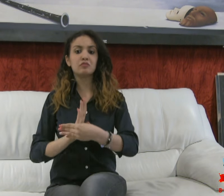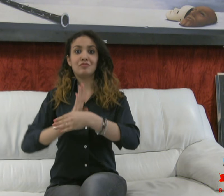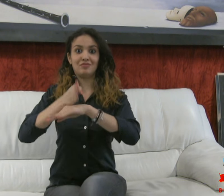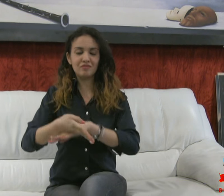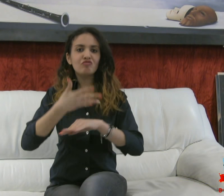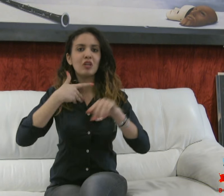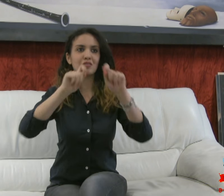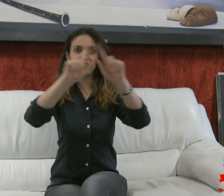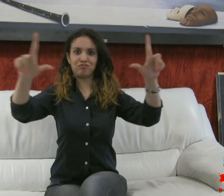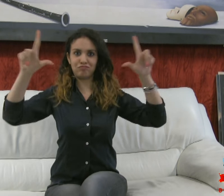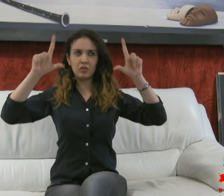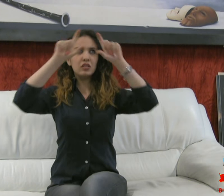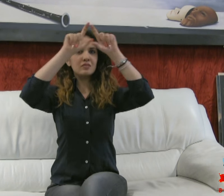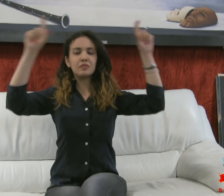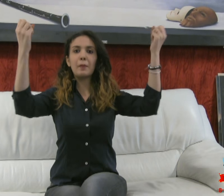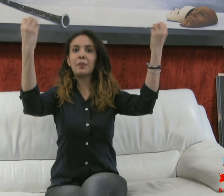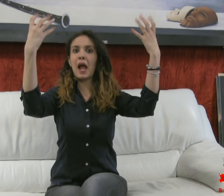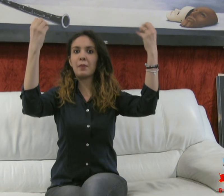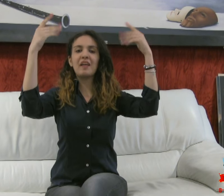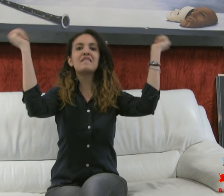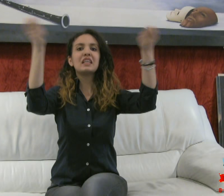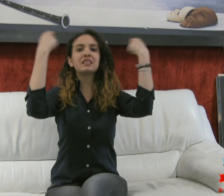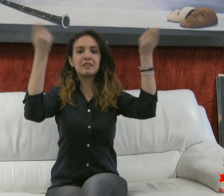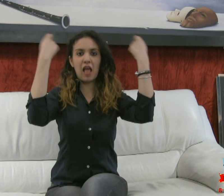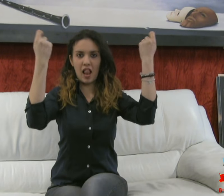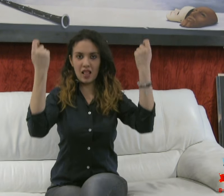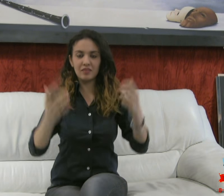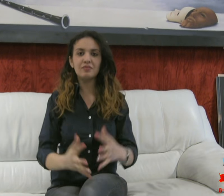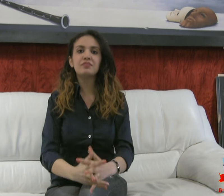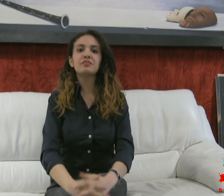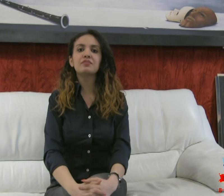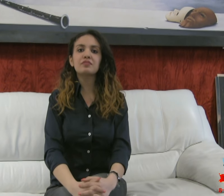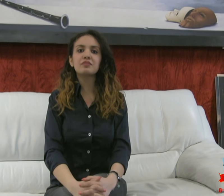nella homepage trovate in alto un banner animato dedicato al 7° Festival Nazionale Teatro del Sordo.